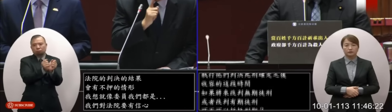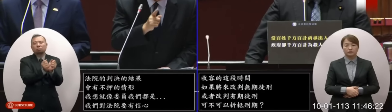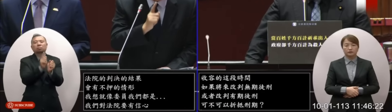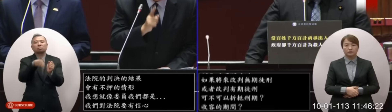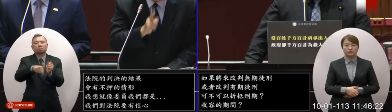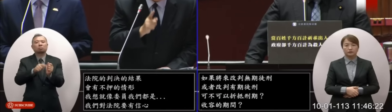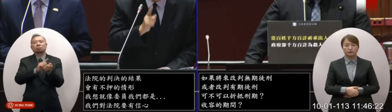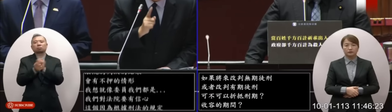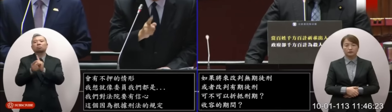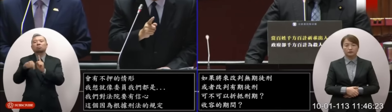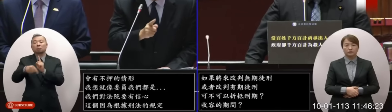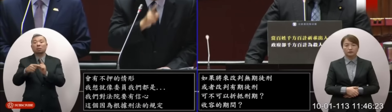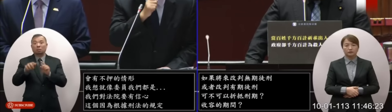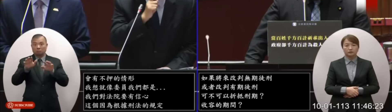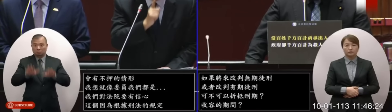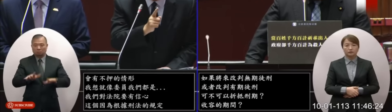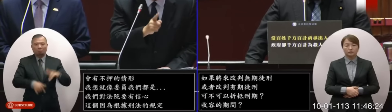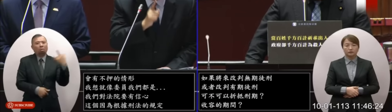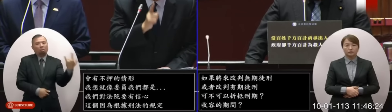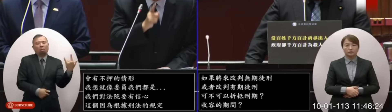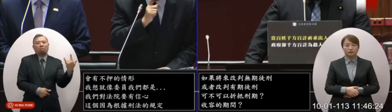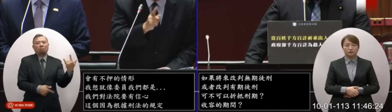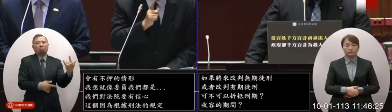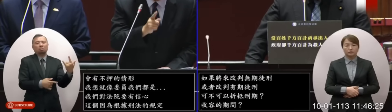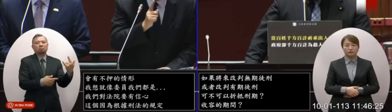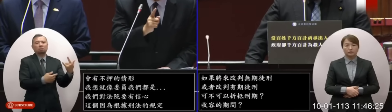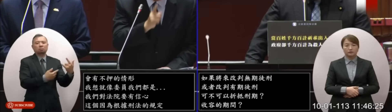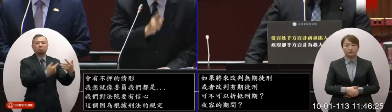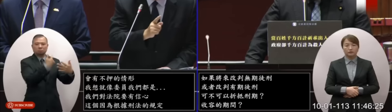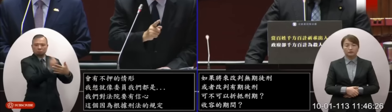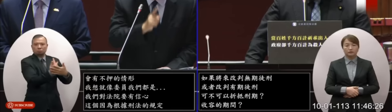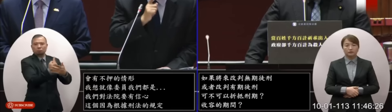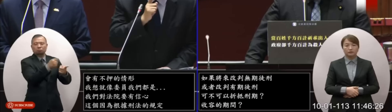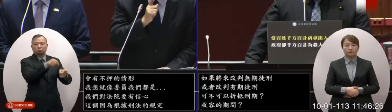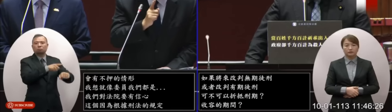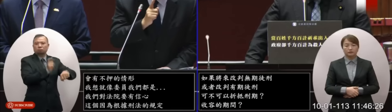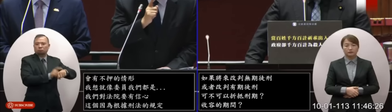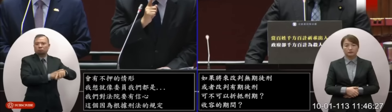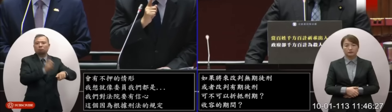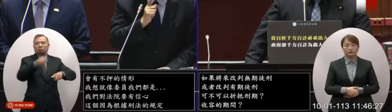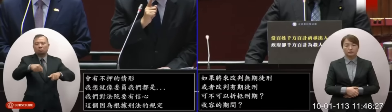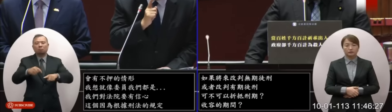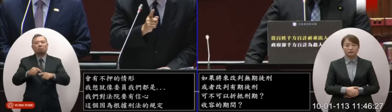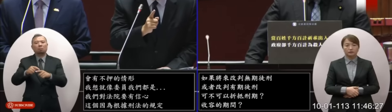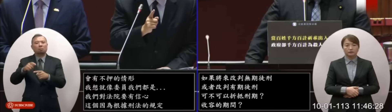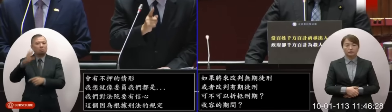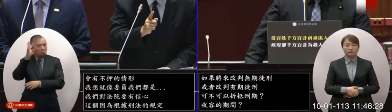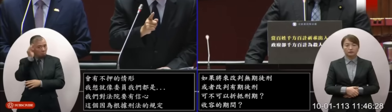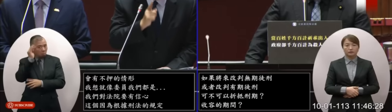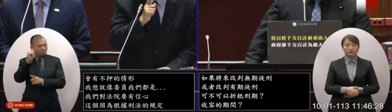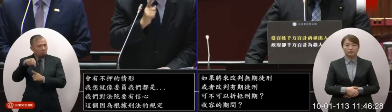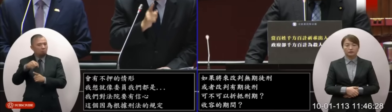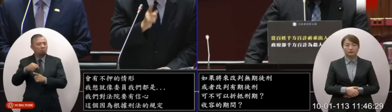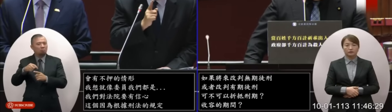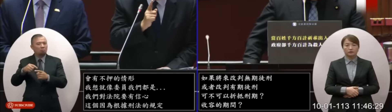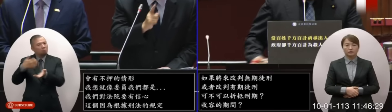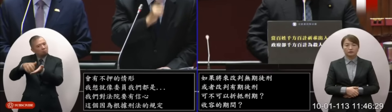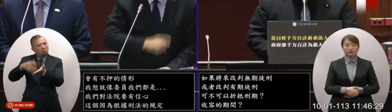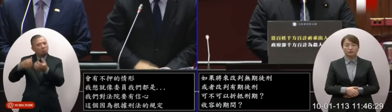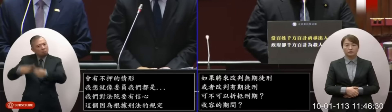待執行的死刑犯 這個說法是不能依法的 是不能折抵 那如果說我們那個修法的這份 我們也是反對折抵的